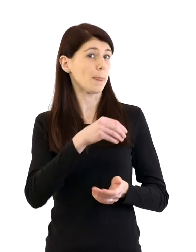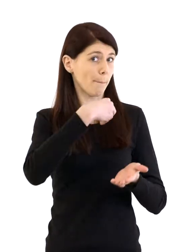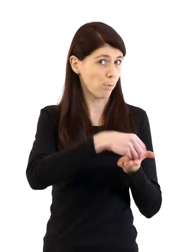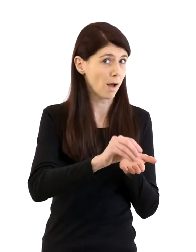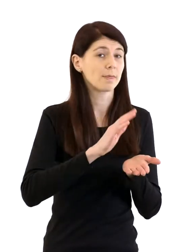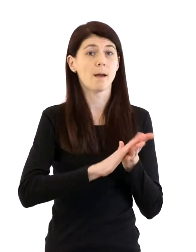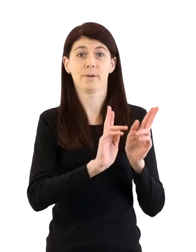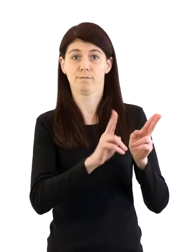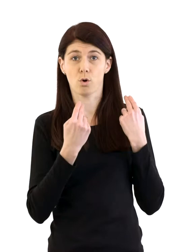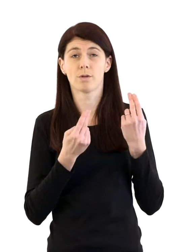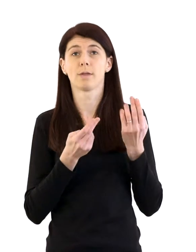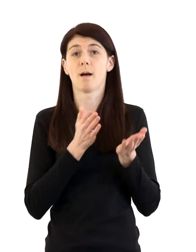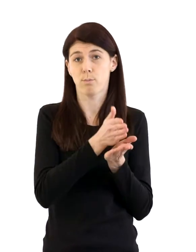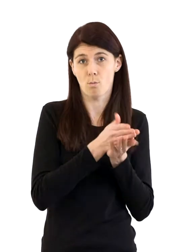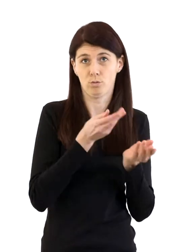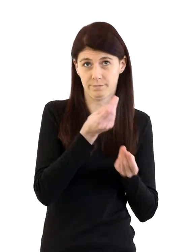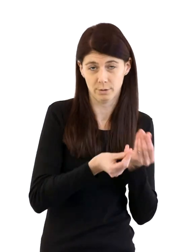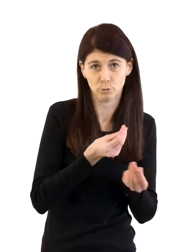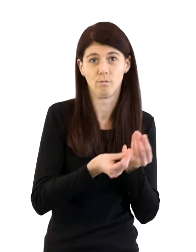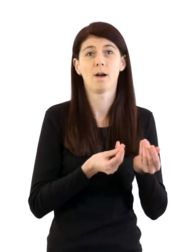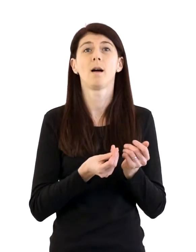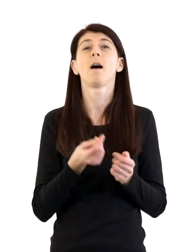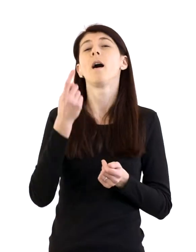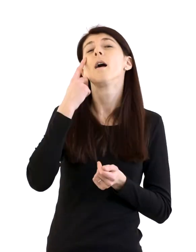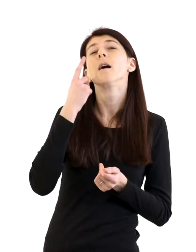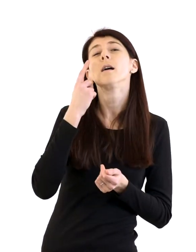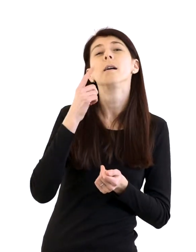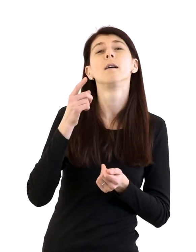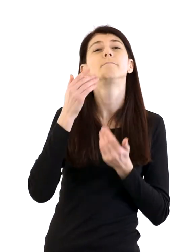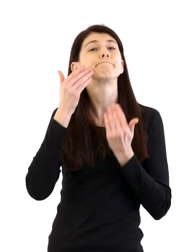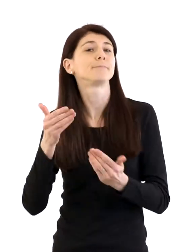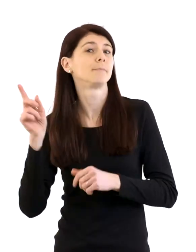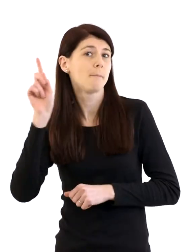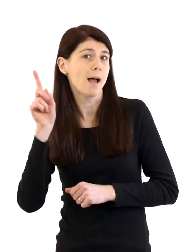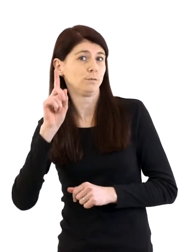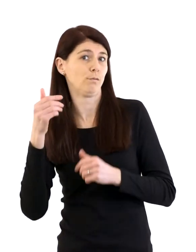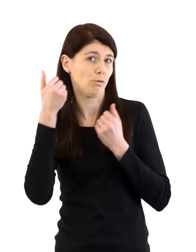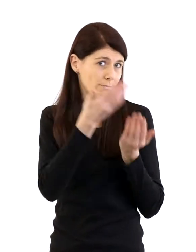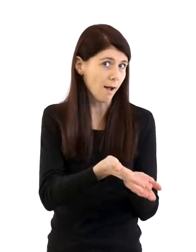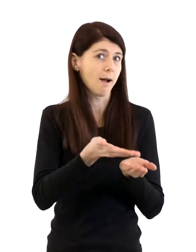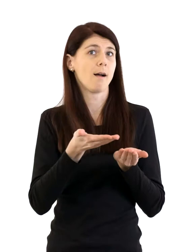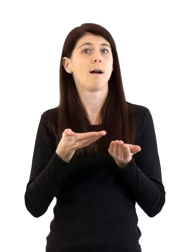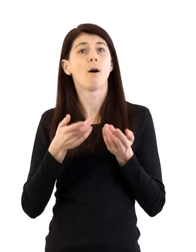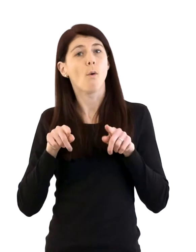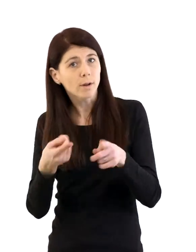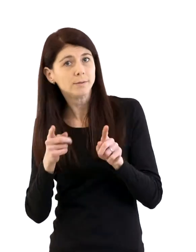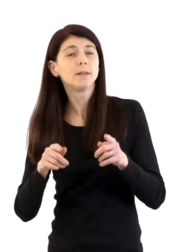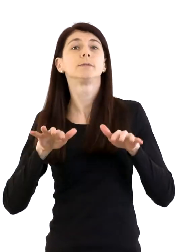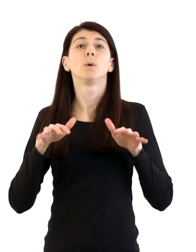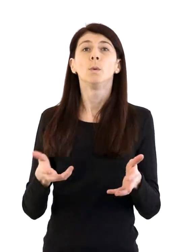Jest to nieodpłatna i bezzwrotna pomoc finansowa udzielana najczęściej przez państwo organizacjom pozarządowym